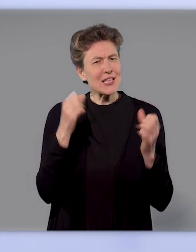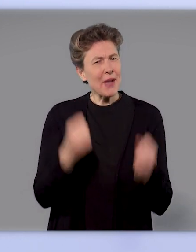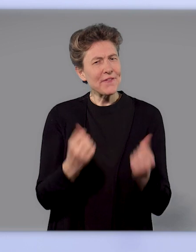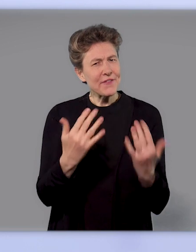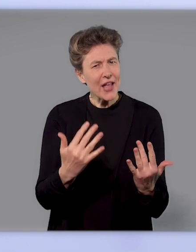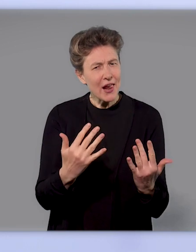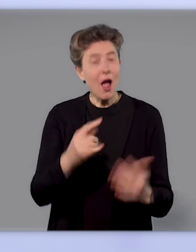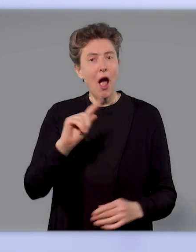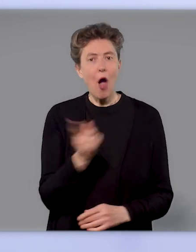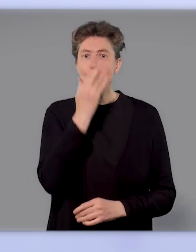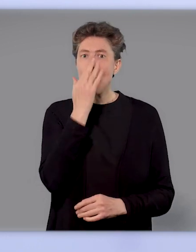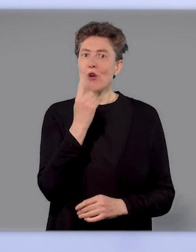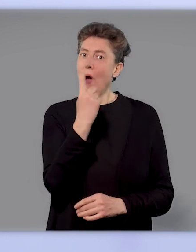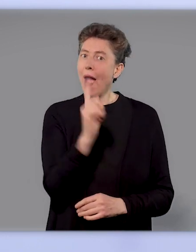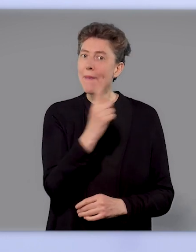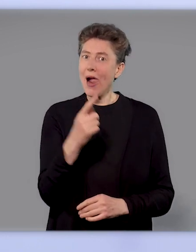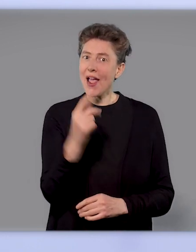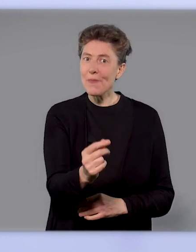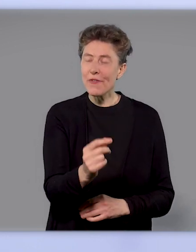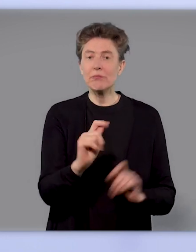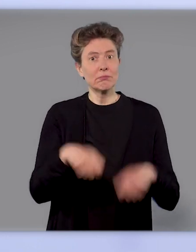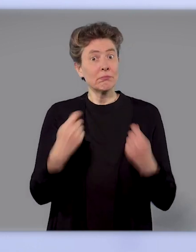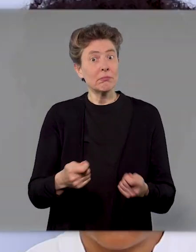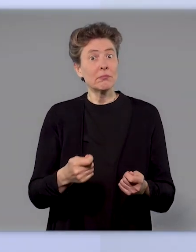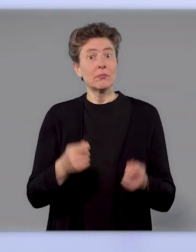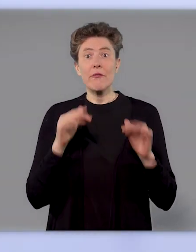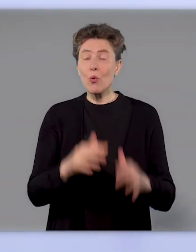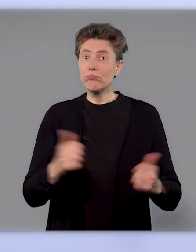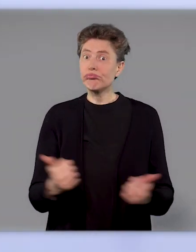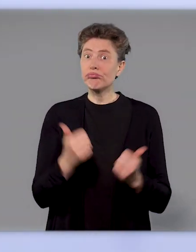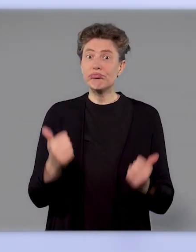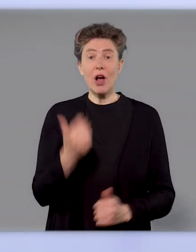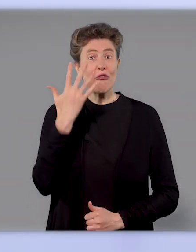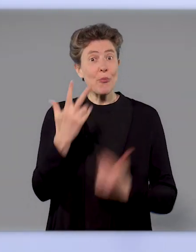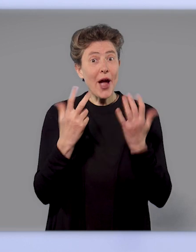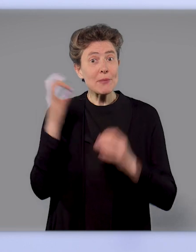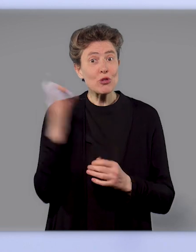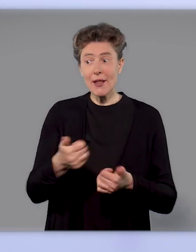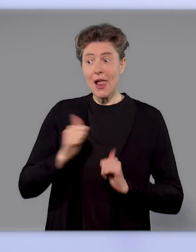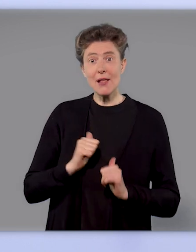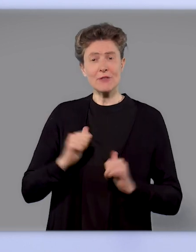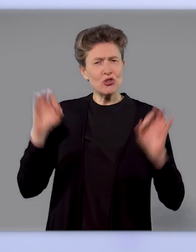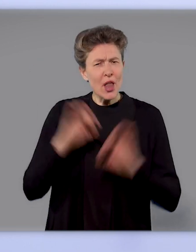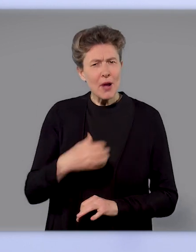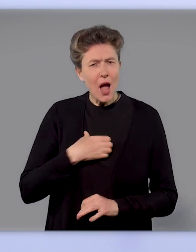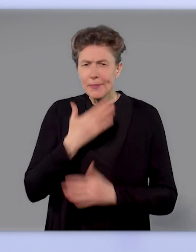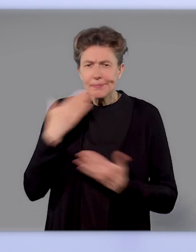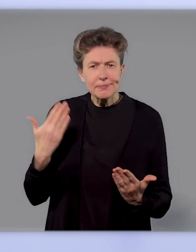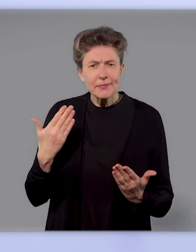vor schwerer Erkrankung - bis zu 85 Prozent - gesehen. Es ist grundsätzlich nicht ungewöhnlich, dass einige Impfstoffe einmal verimpft werden